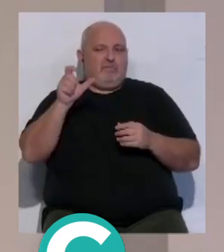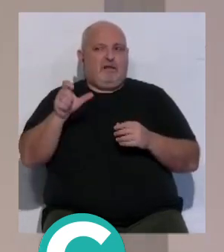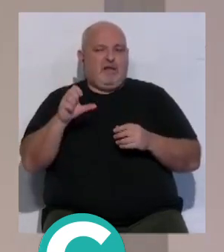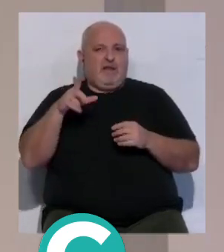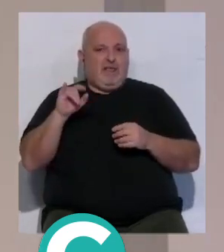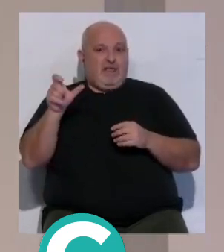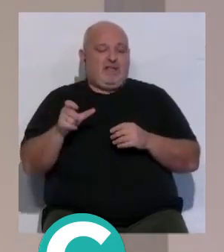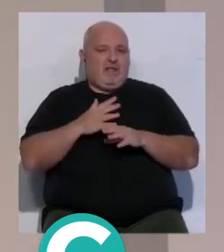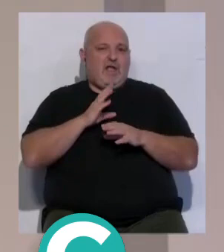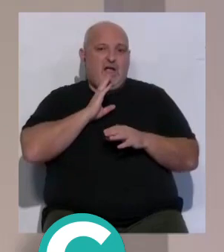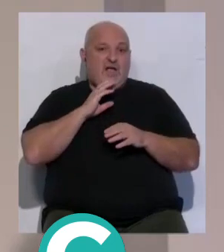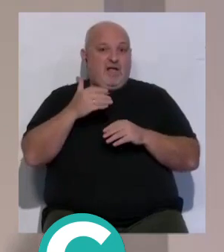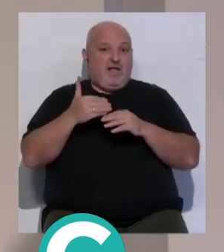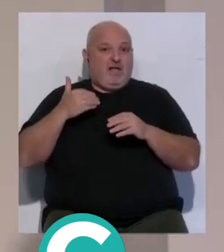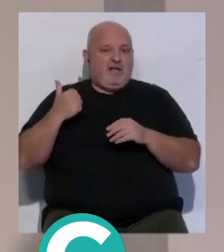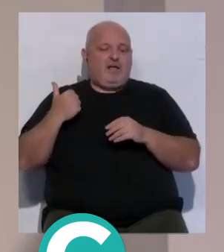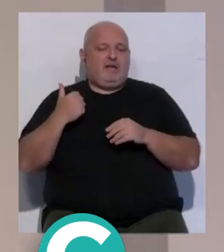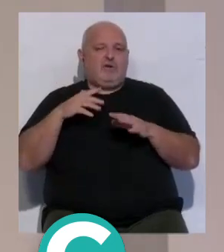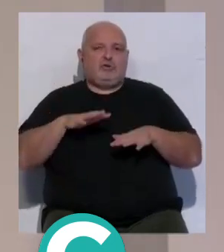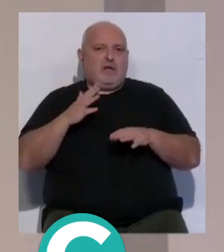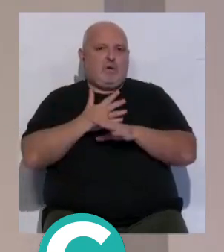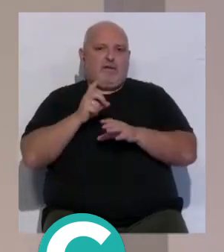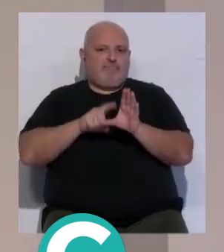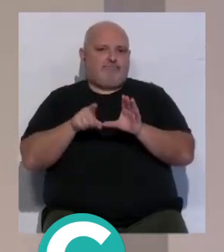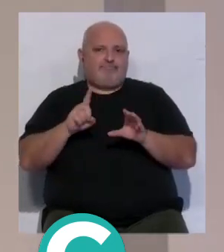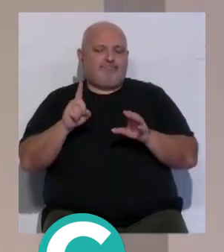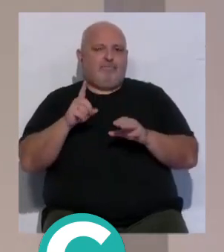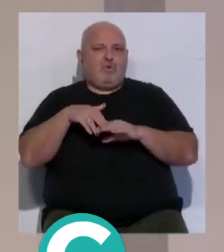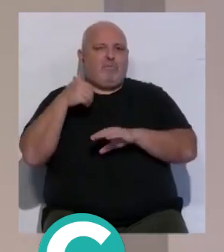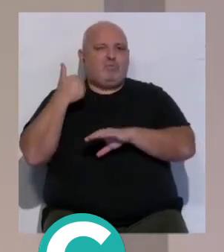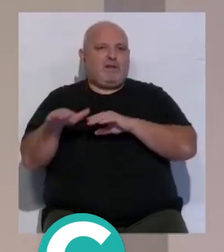brasileño de la Almería que no estará en el nuevo mirandilla porque fue expulsado en la